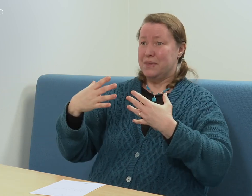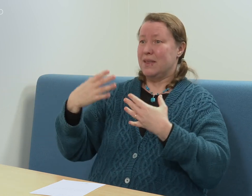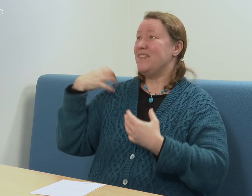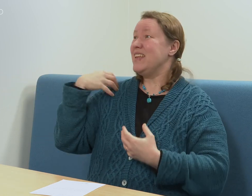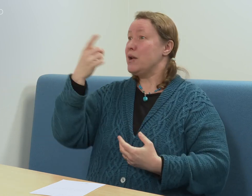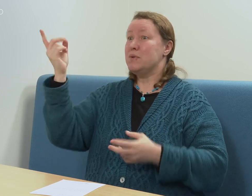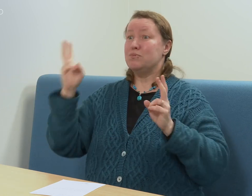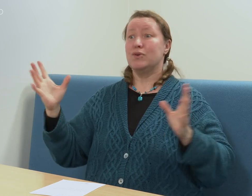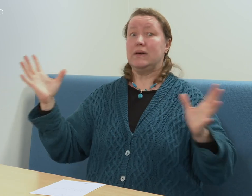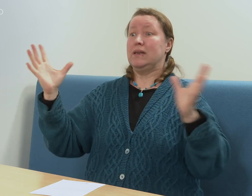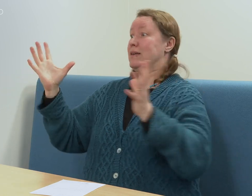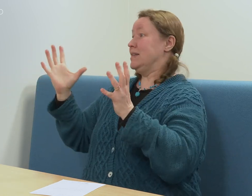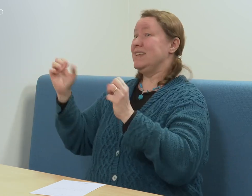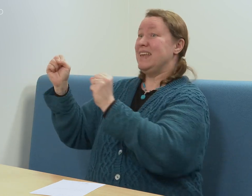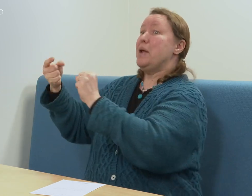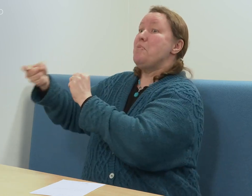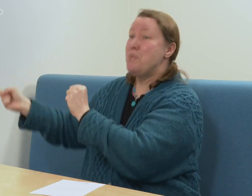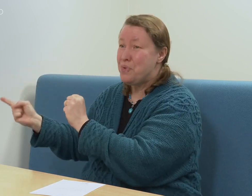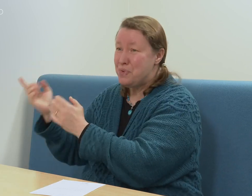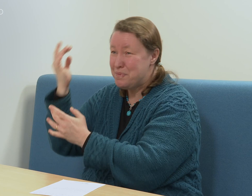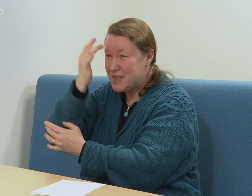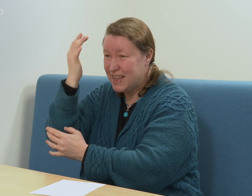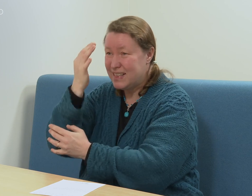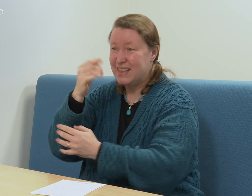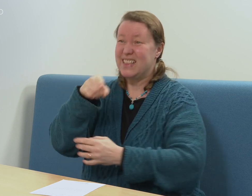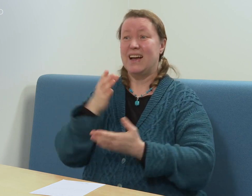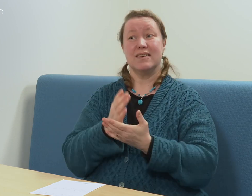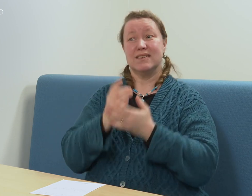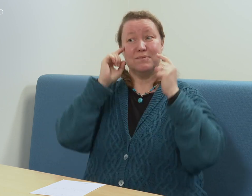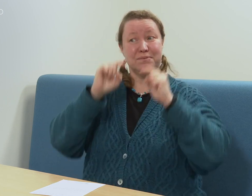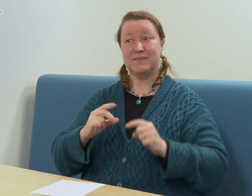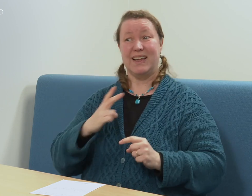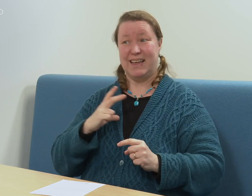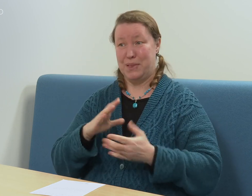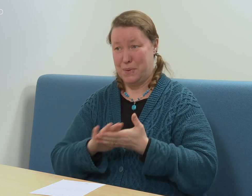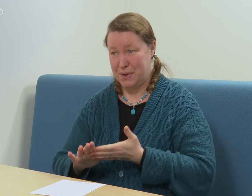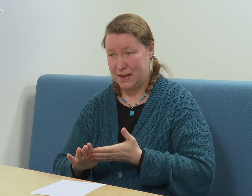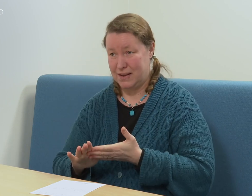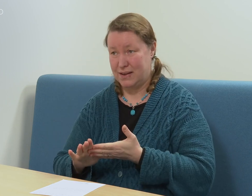viranomaisilla oli paljon muutakin mielessään - eikä heillä ollut aikaa paneutua asiaan.